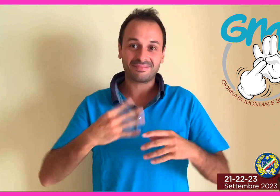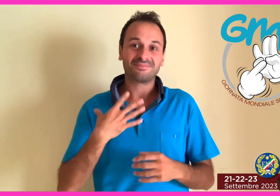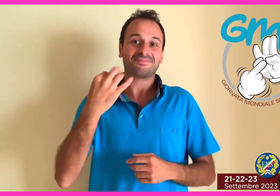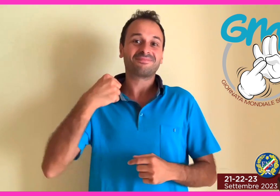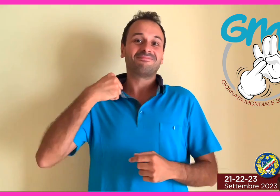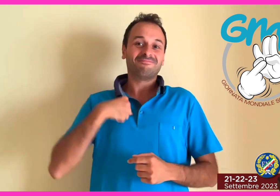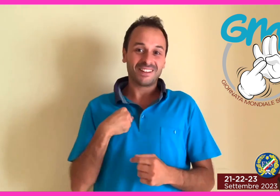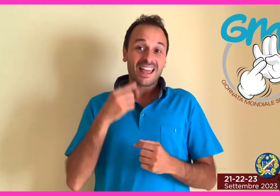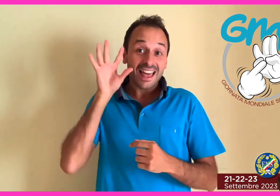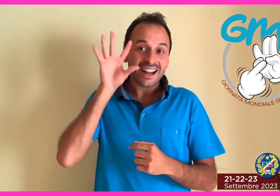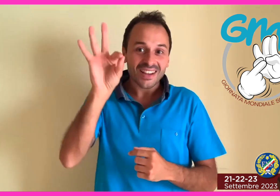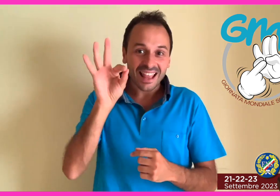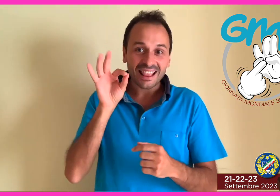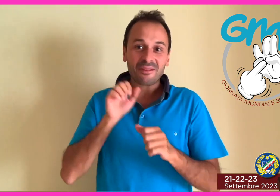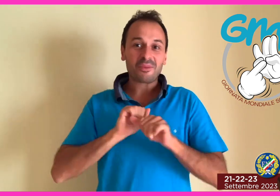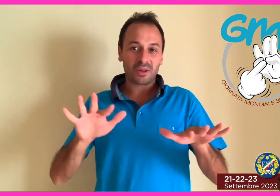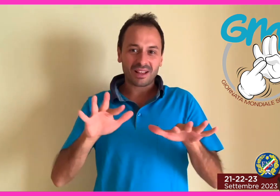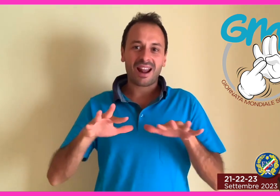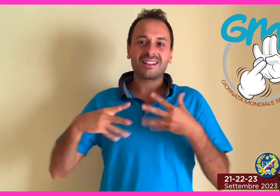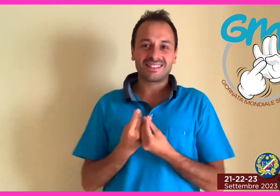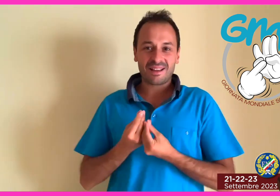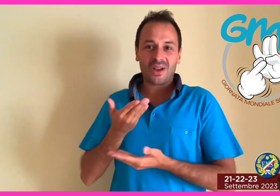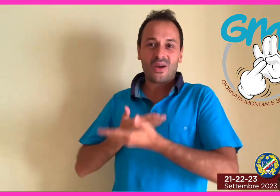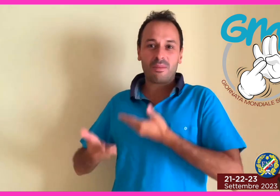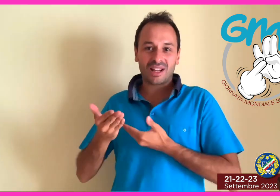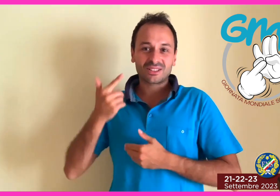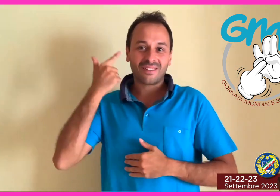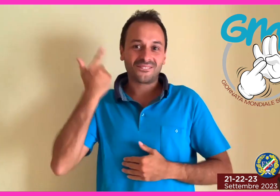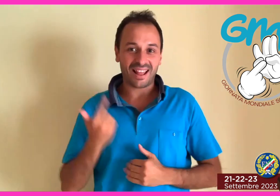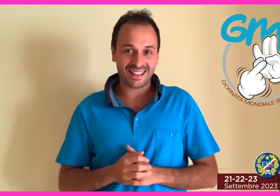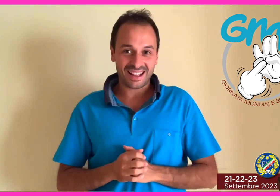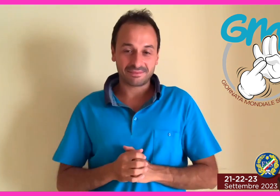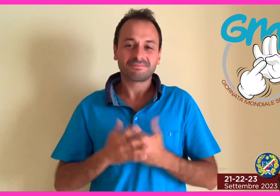Hanno selezionato me come Referente multimediale, insieme alla collaboratrice Valentina Passarelli.